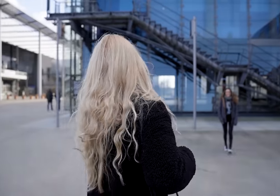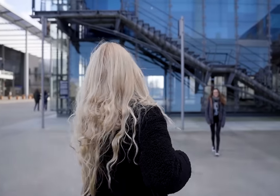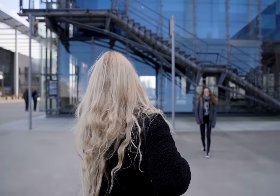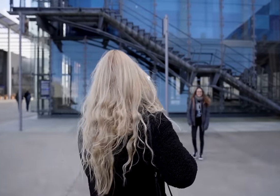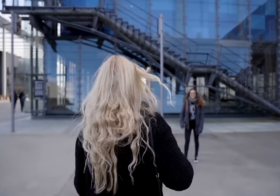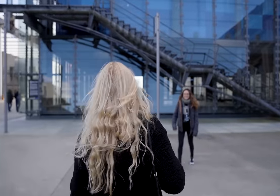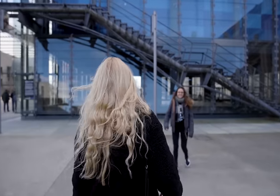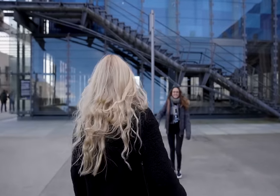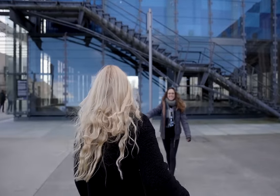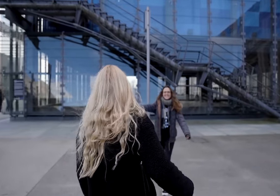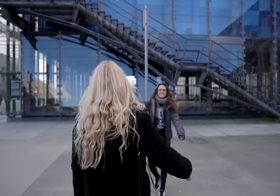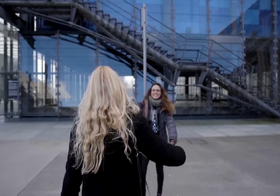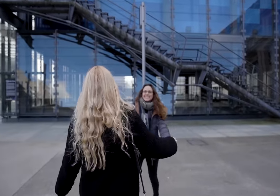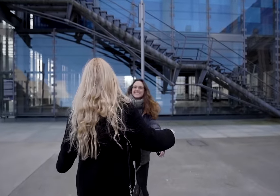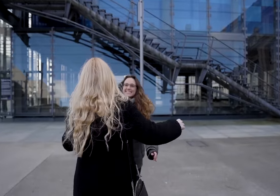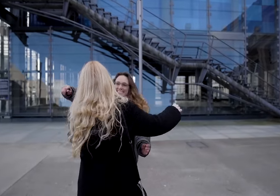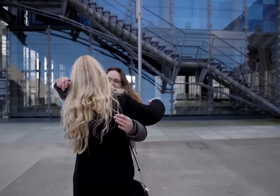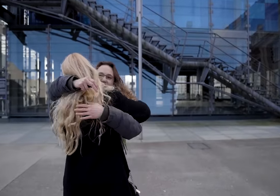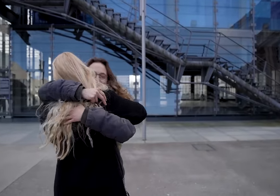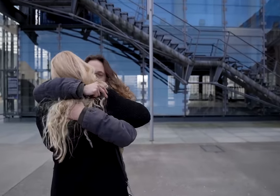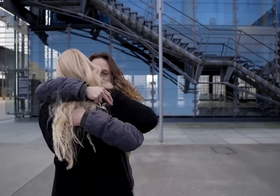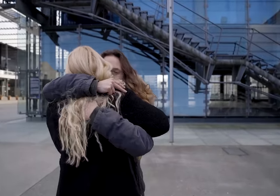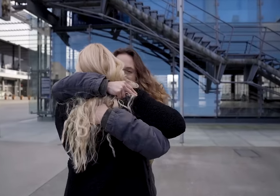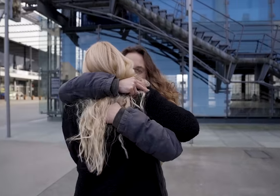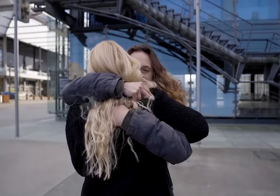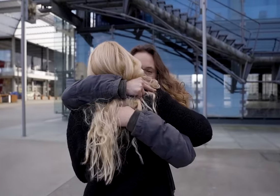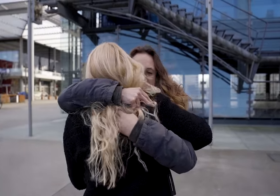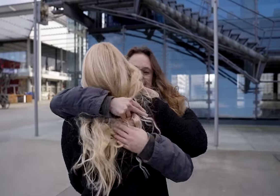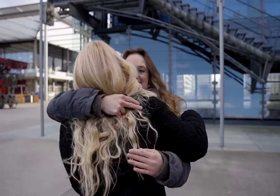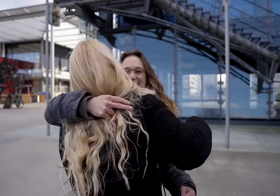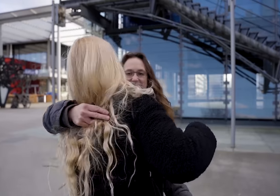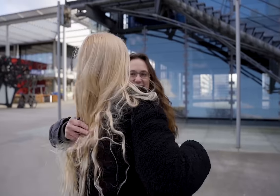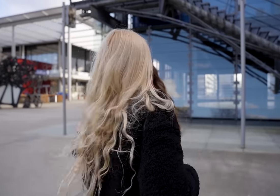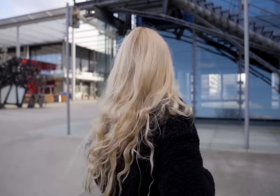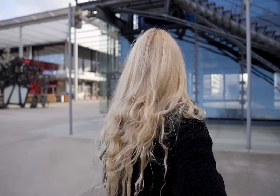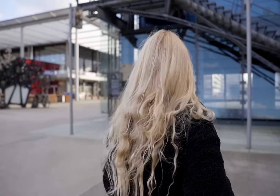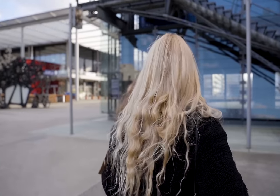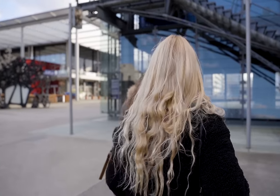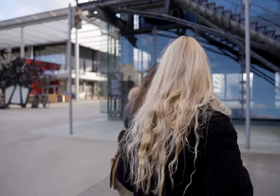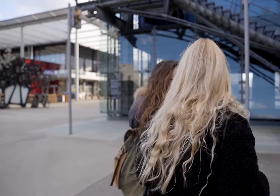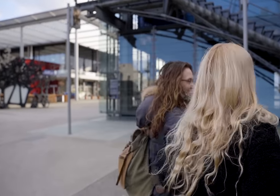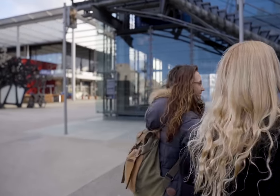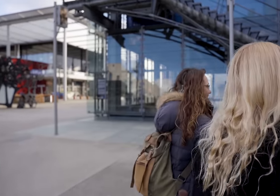die Isabel, eine meiner besten Freundinnen, muss ich sagen, die war immer super, hat mich immer im Krankenhaus besucht.